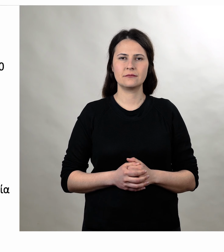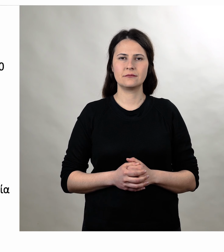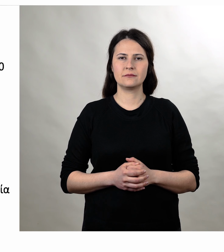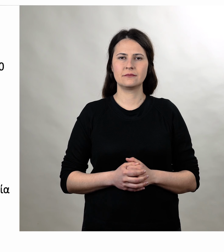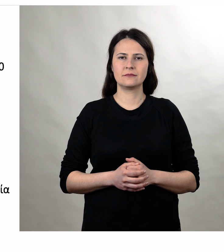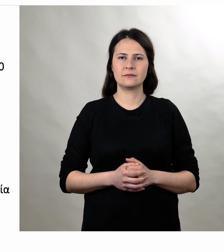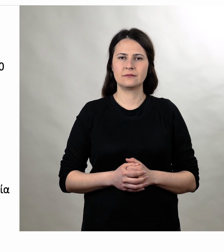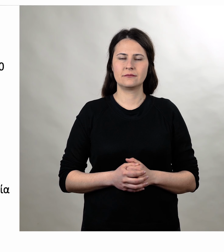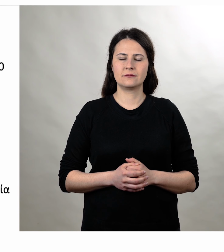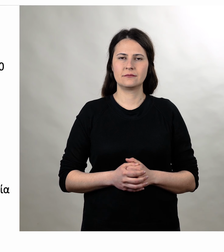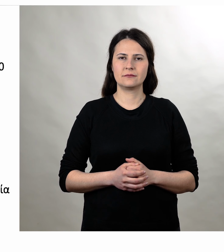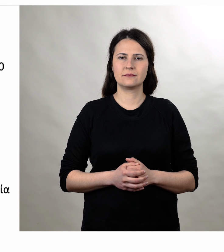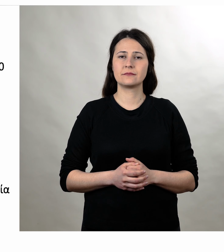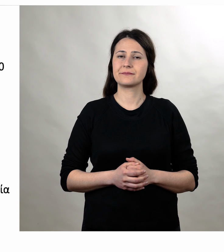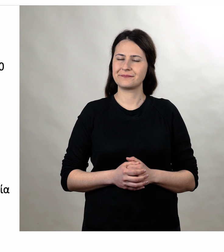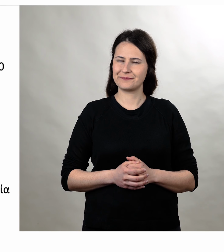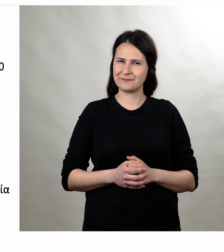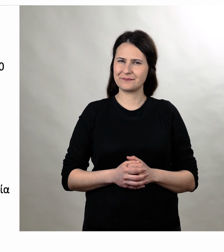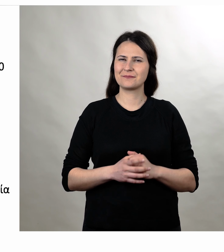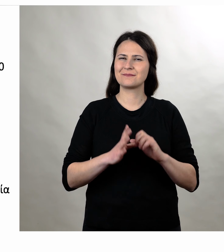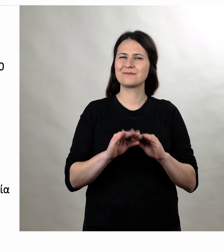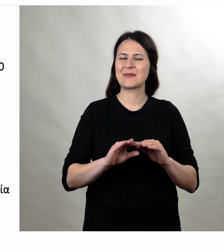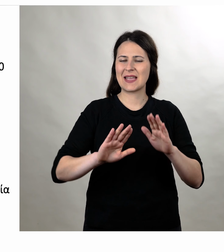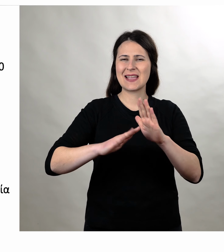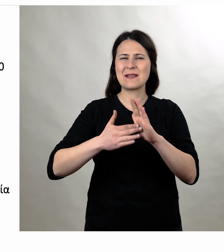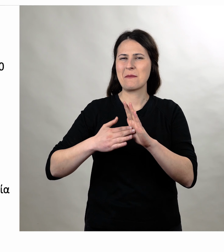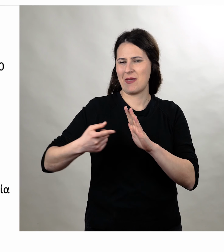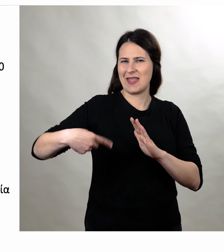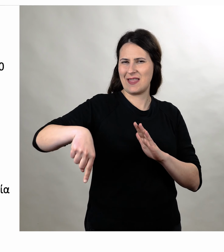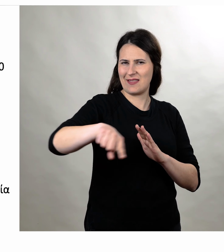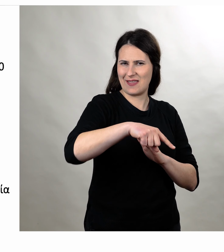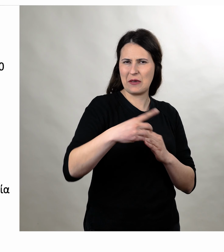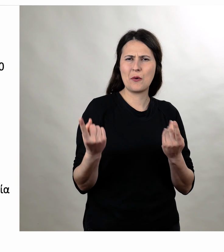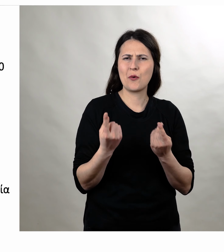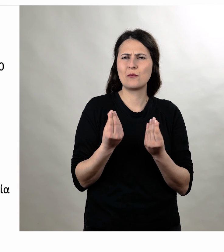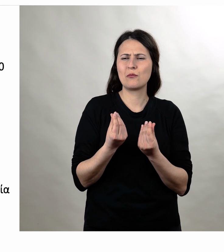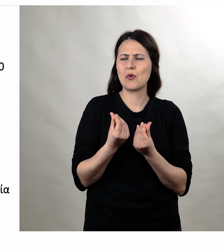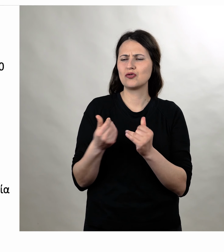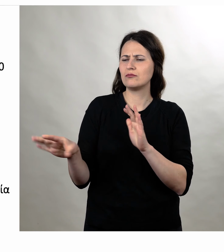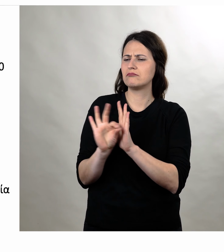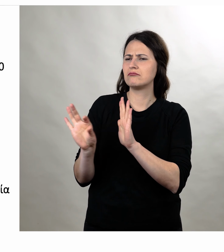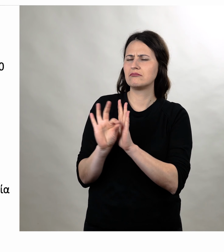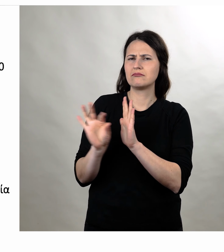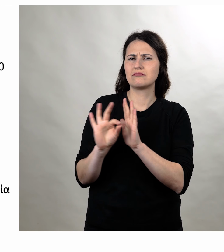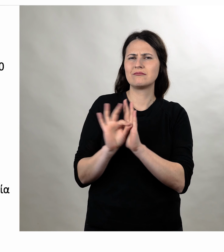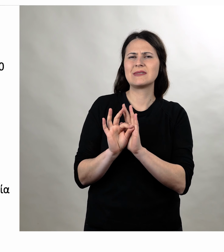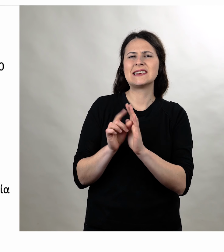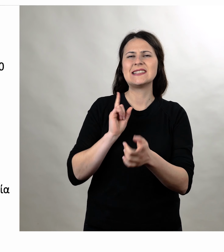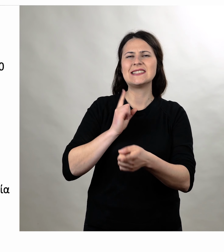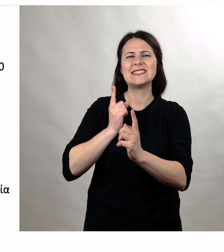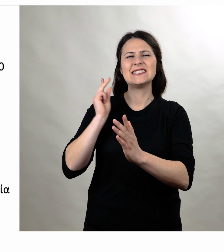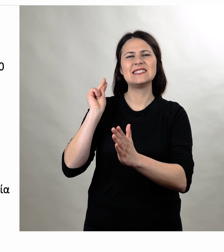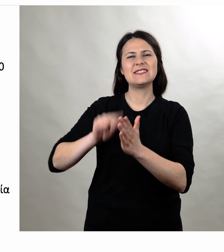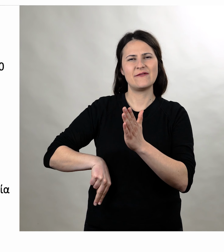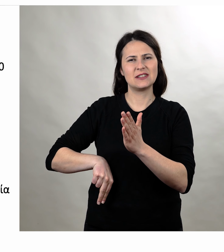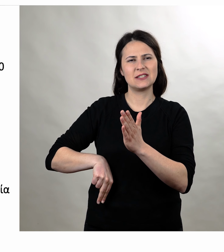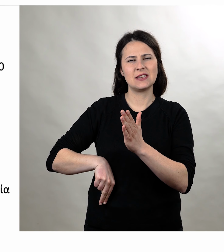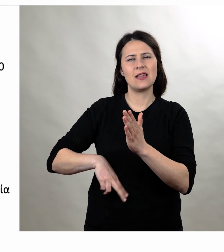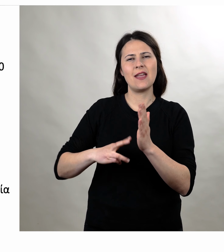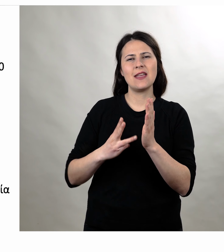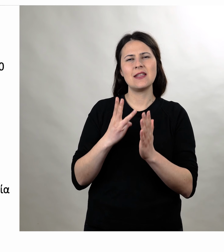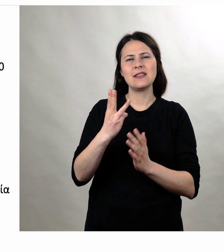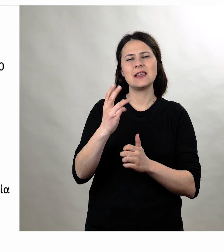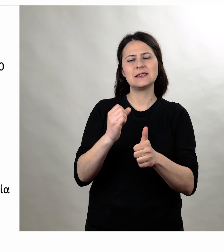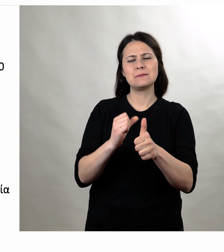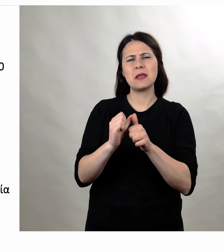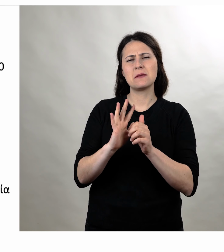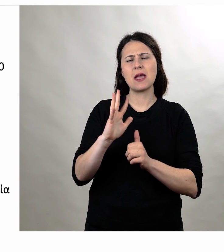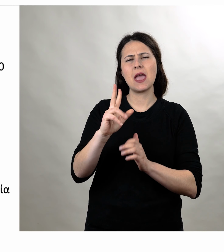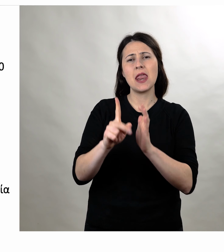Το πλήρωμα συνήθως προσλαμβάνεται με συμβάσεις τριών έως έντεκα μηνών.